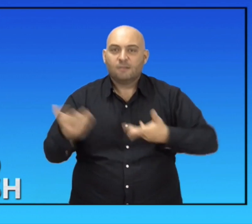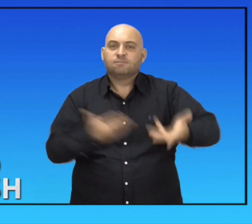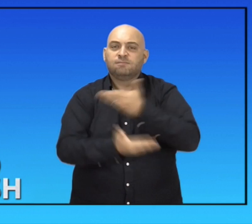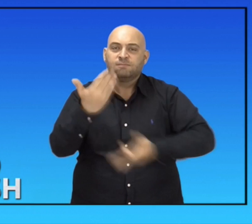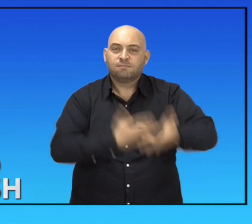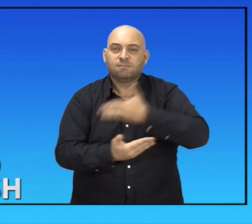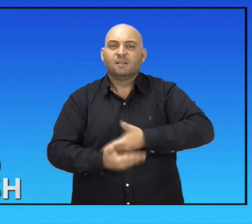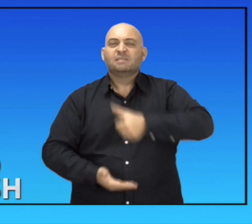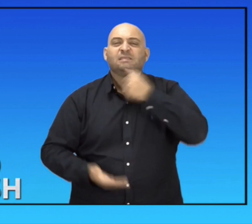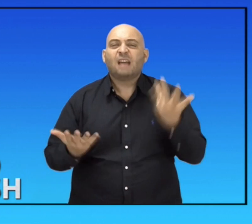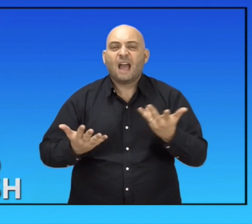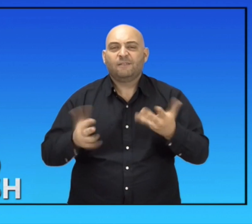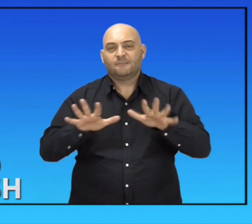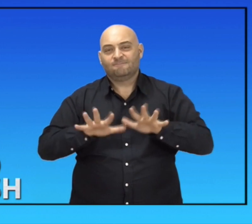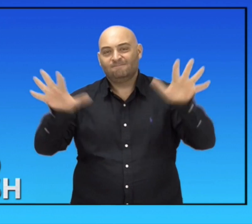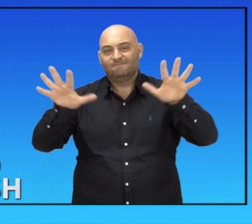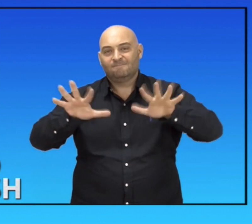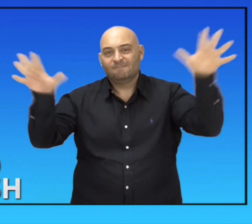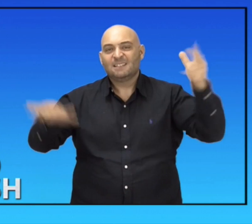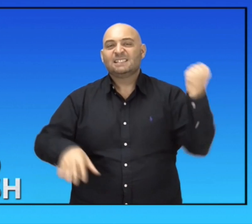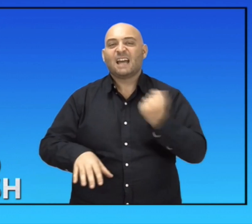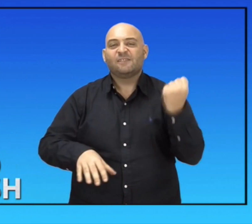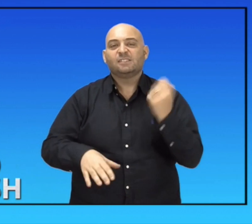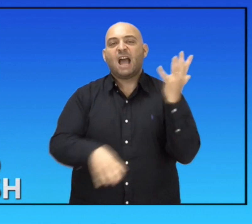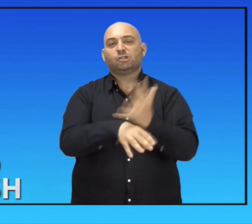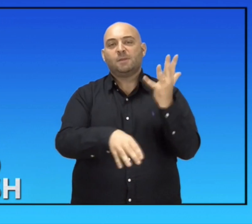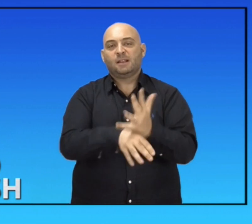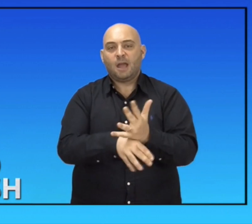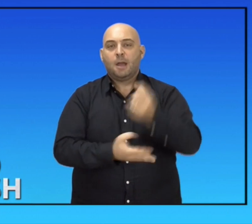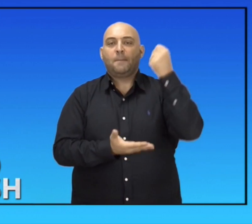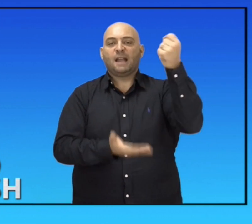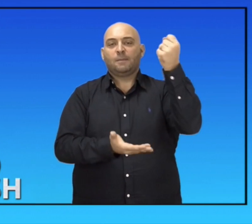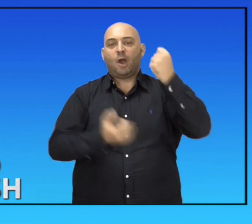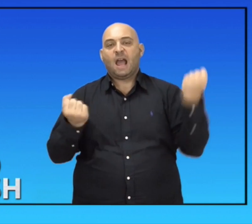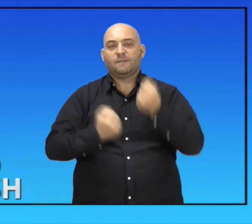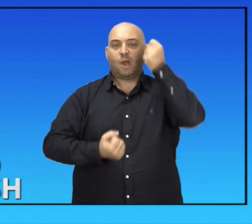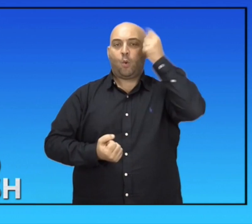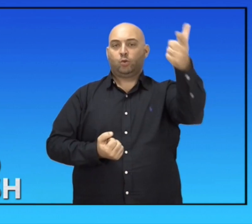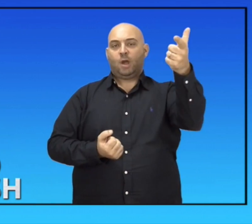collaborazione per diffondere i servizi sull'accessibilità, patrimoniale e attività culturale